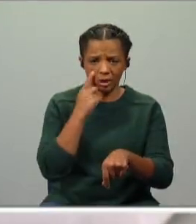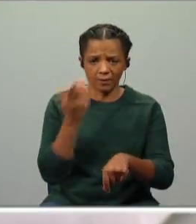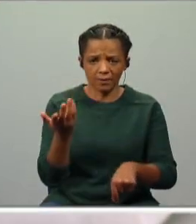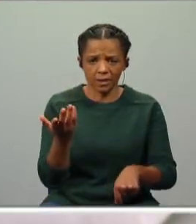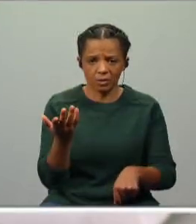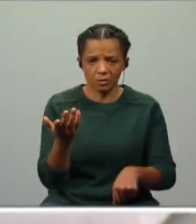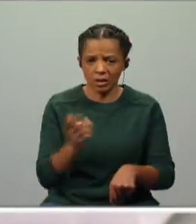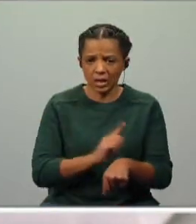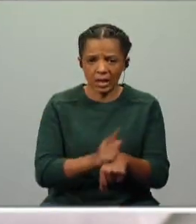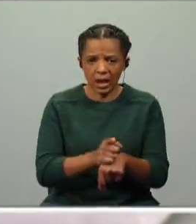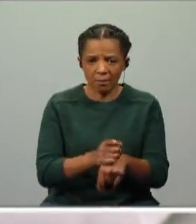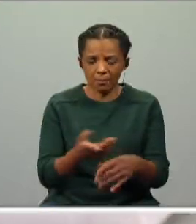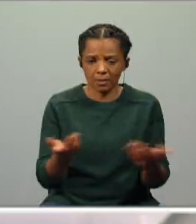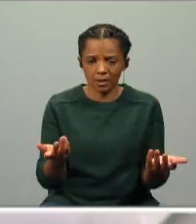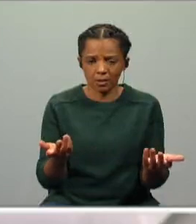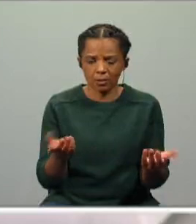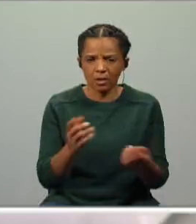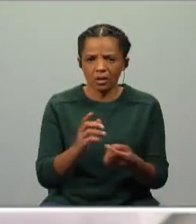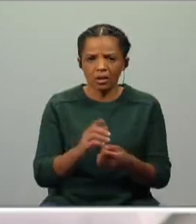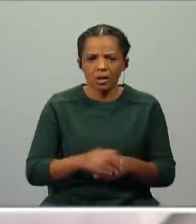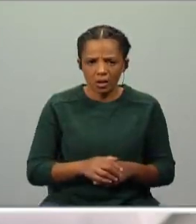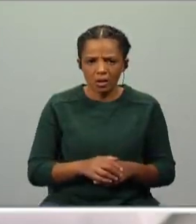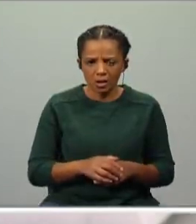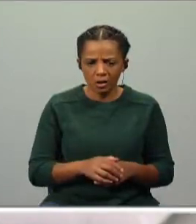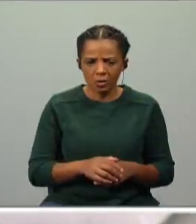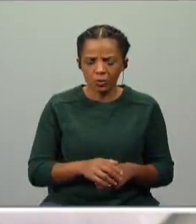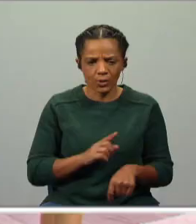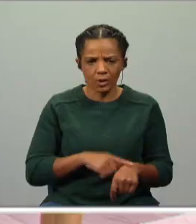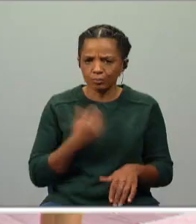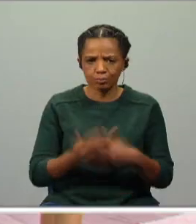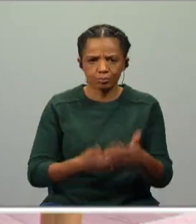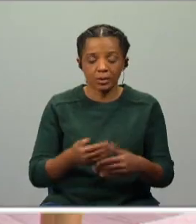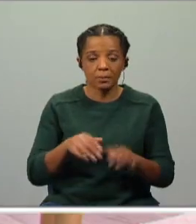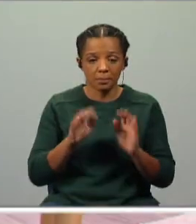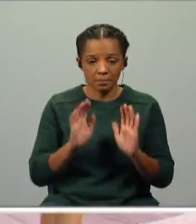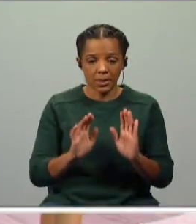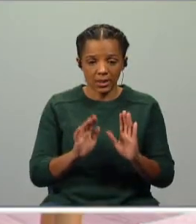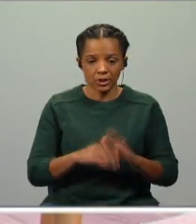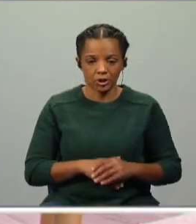a fazer isto quase nada, Mas como todas as grinaldas